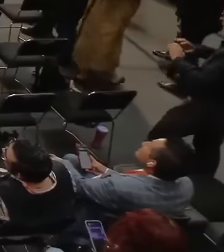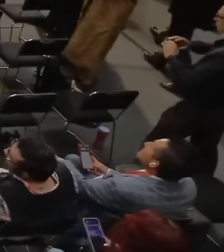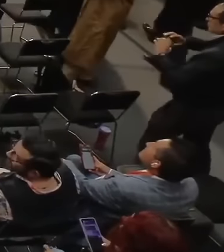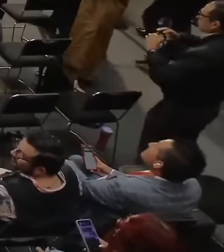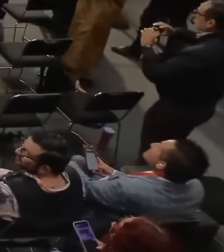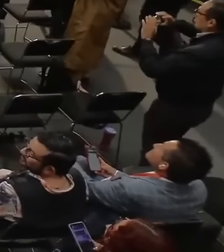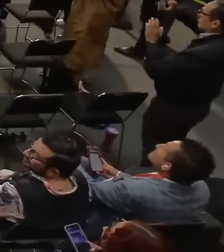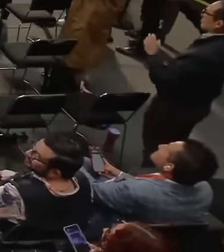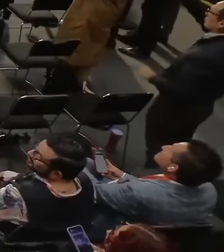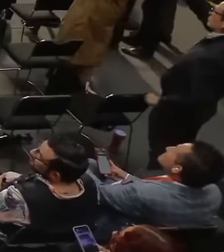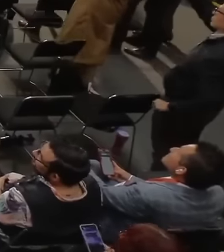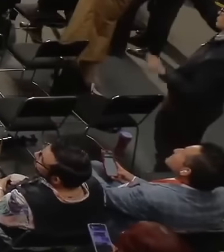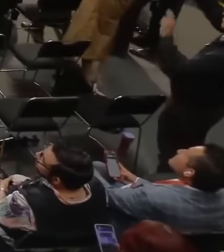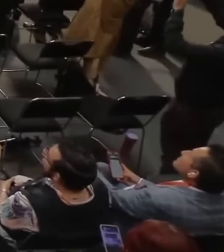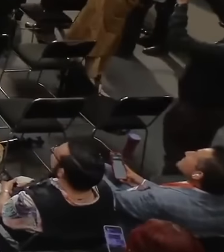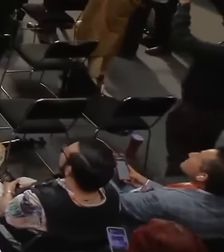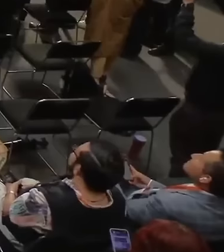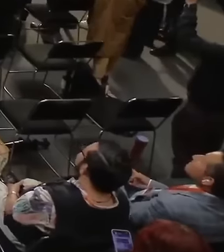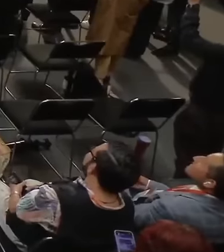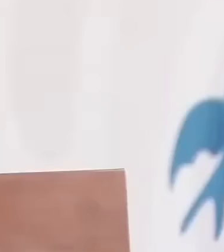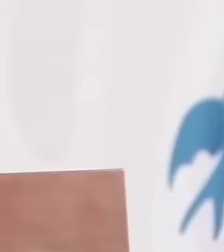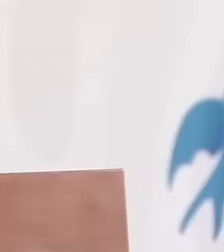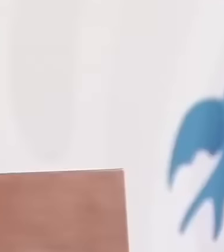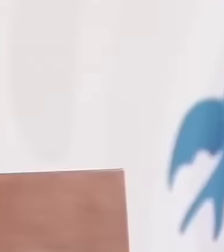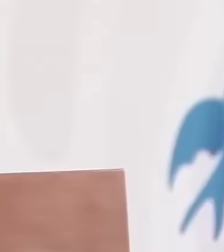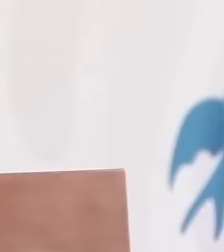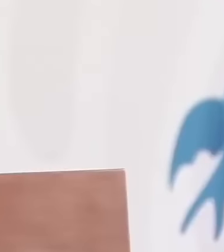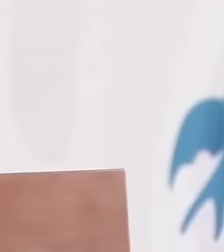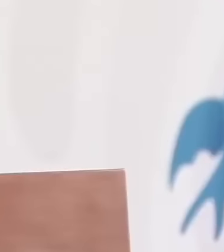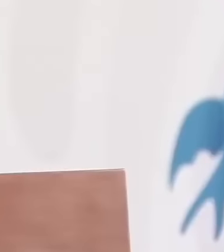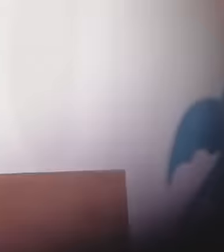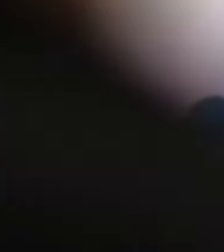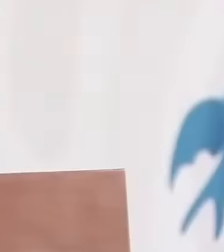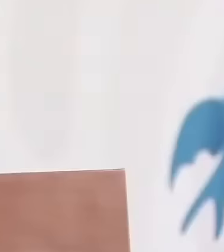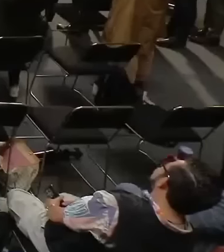trabajando y compartiendo. Durante la conferencia de prensa matutina en el histórico